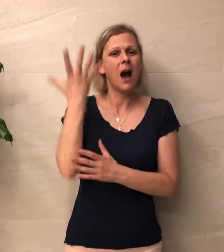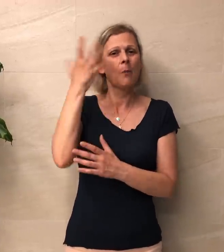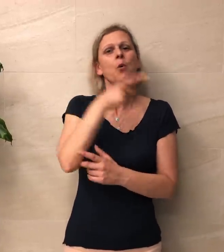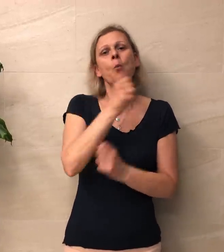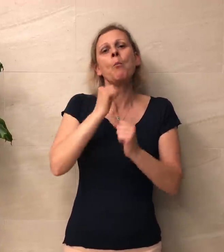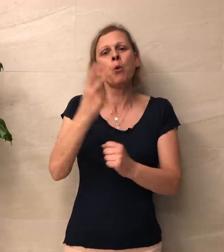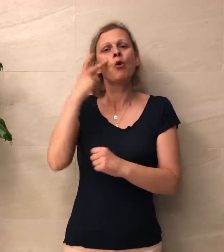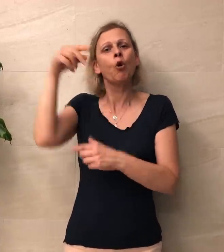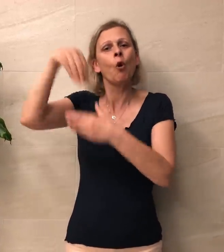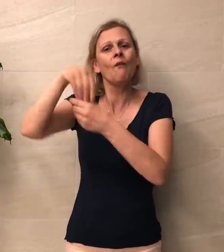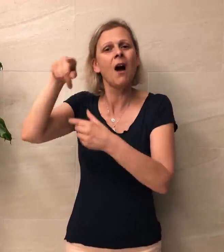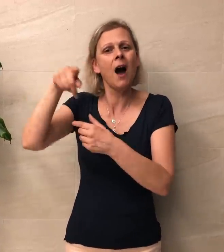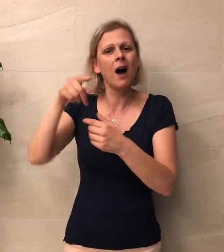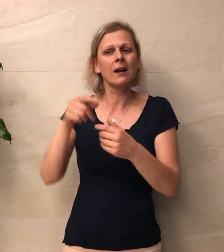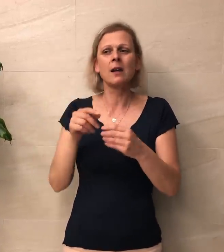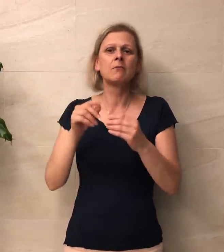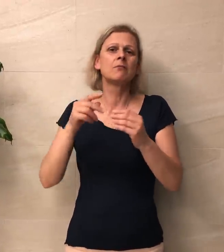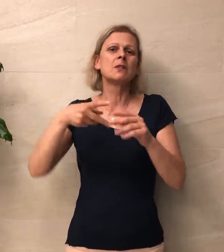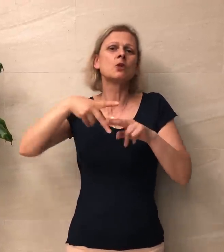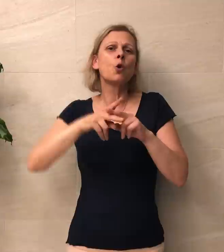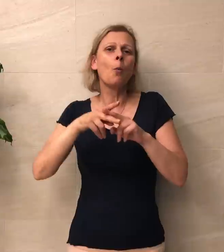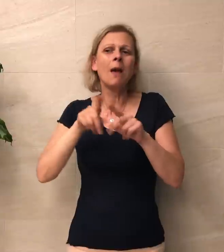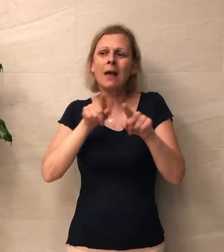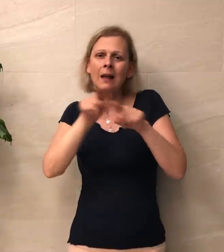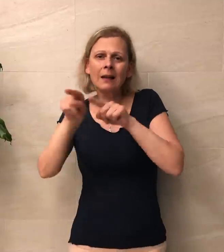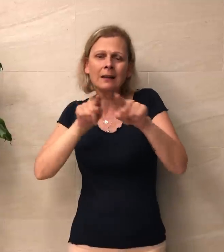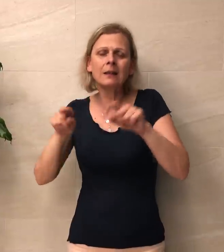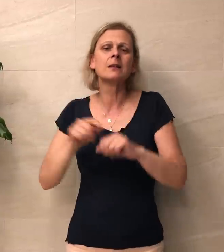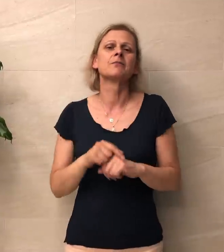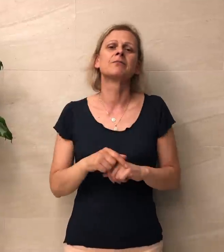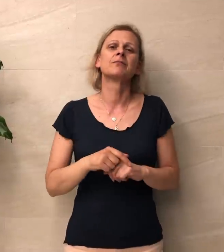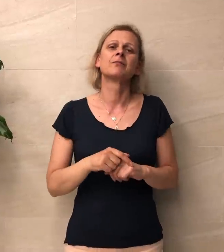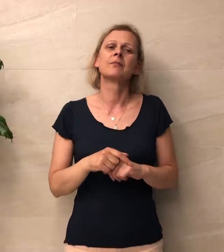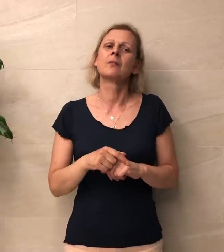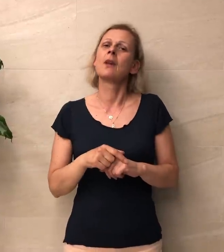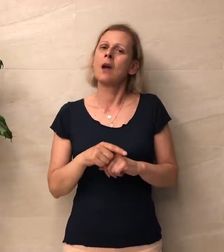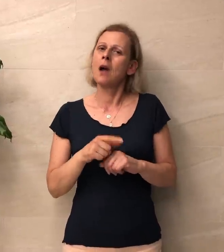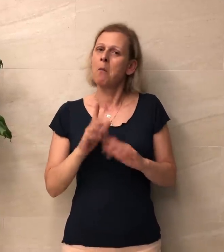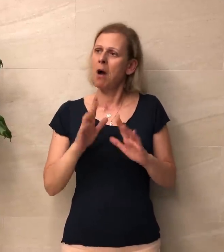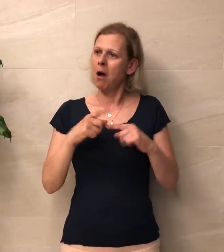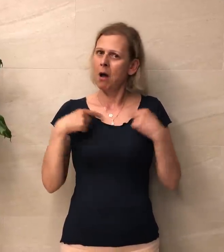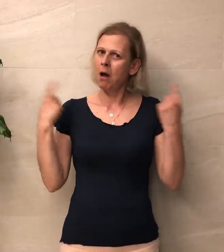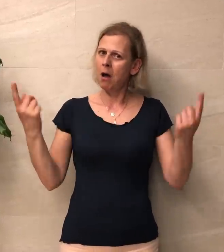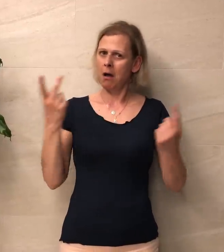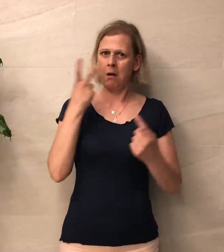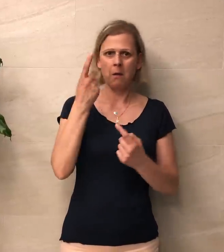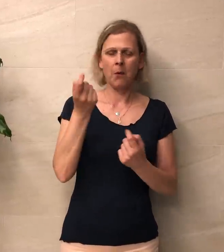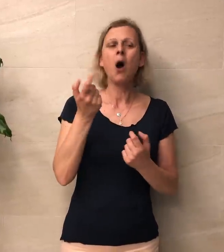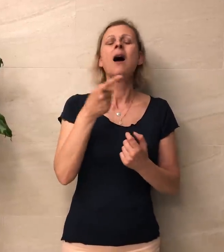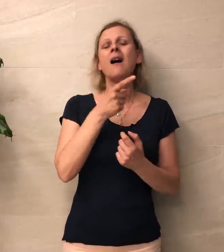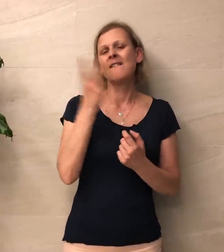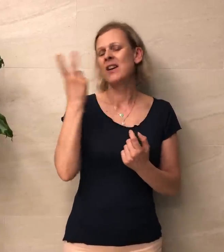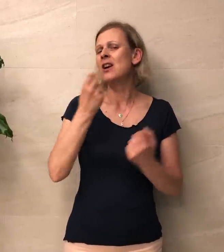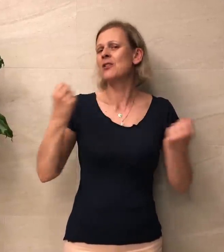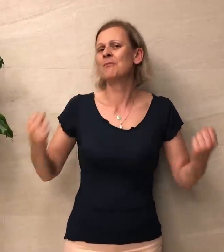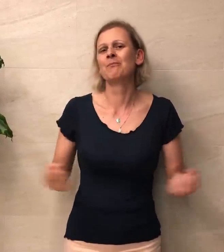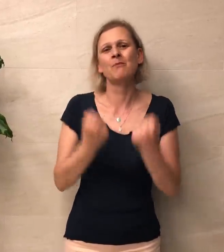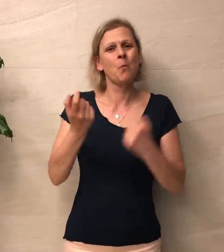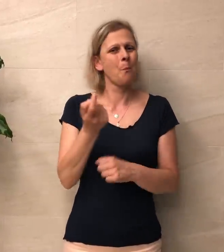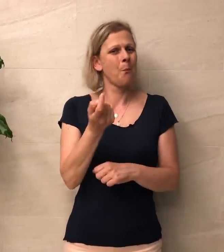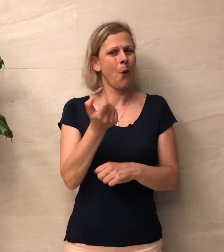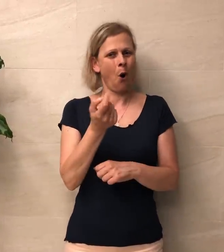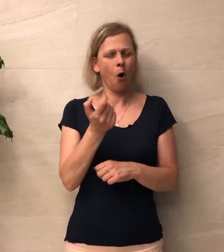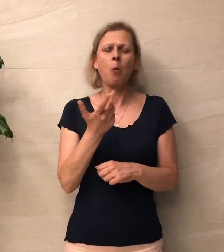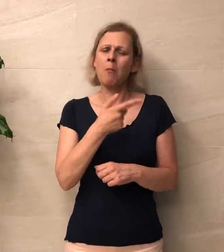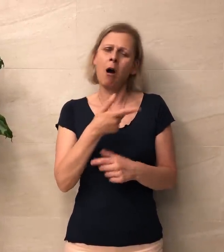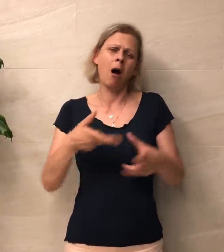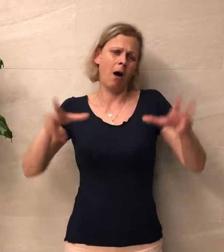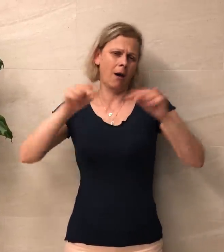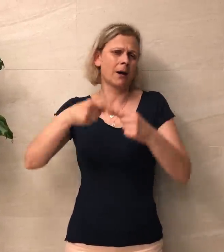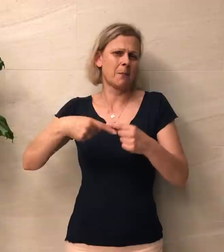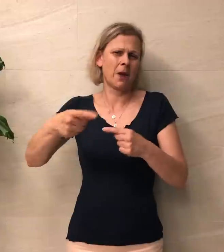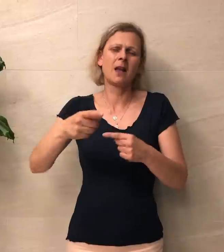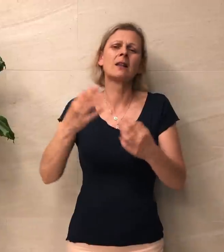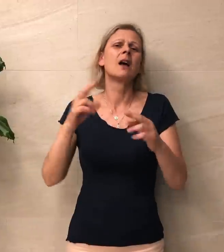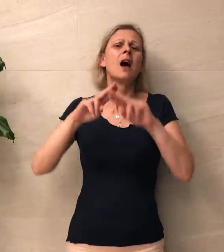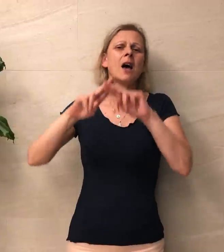Campus sarà possibile trovare gli strumenti necessari relativi all’attività da svolgere. Molti di noi non erano a conoscenza di tale piattaforma che, e